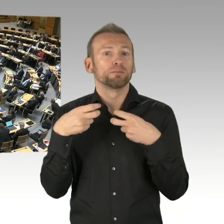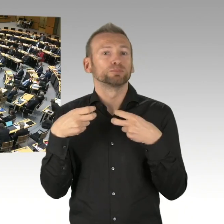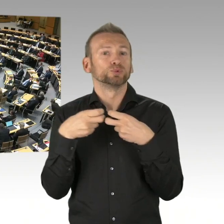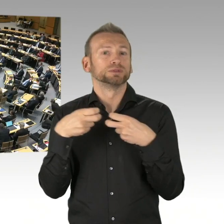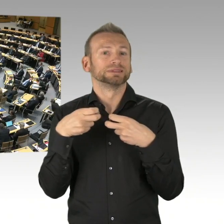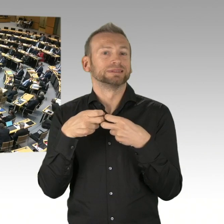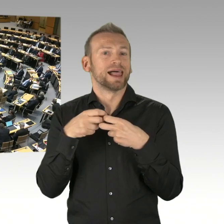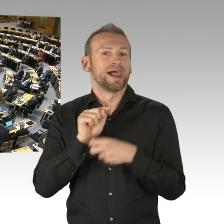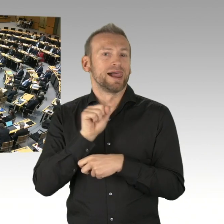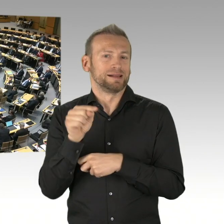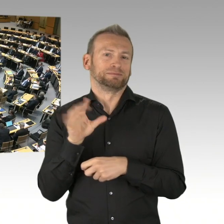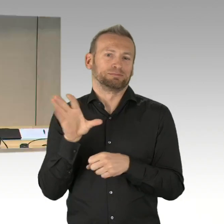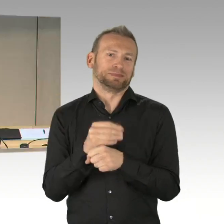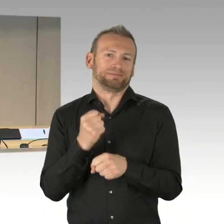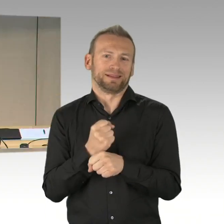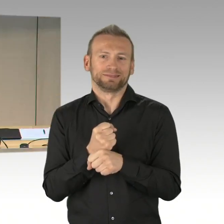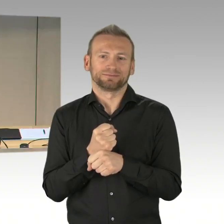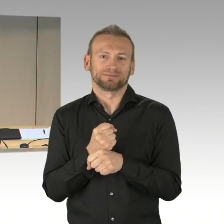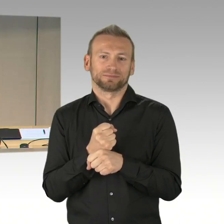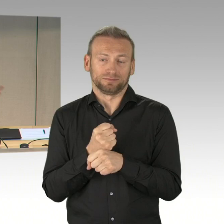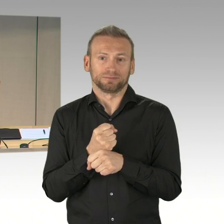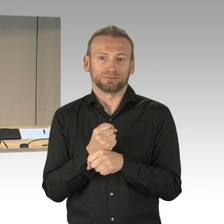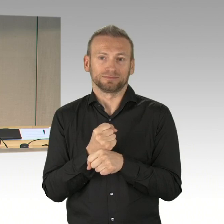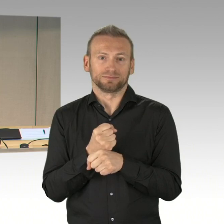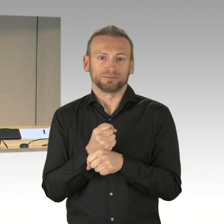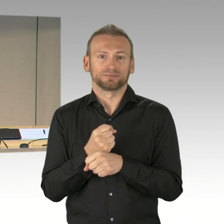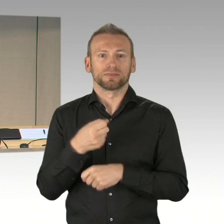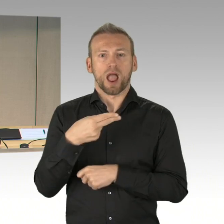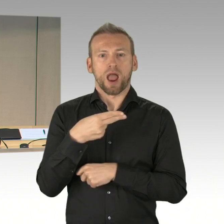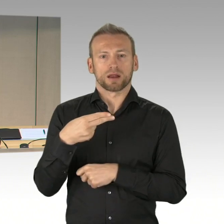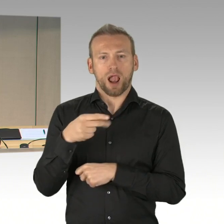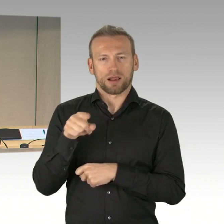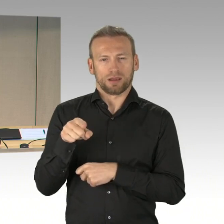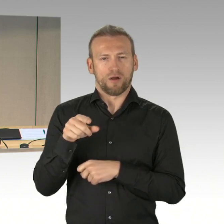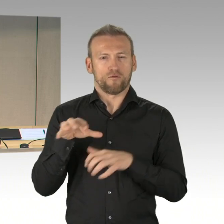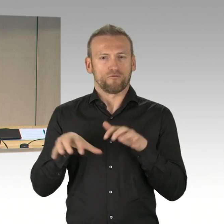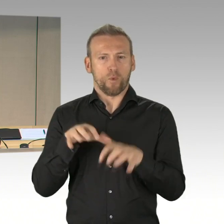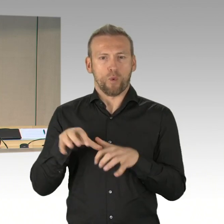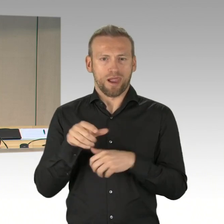Und wenn Sie damit auch sehr sparsam umgegangen sind, wollte ich es doch gesagt haben. Herzlichen Dank.